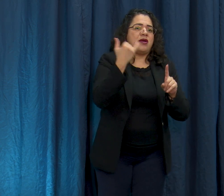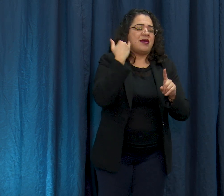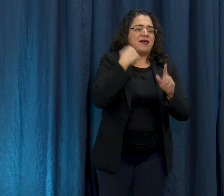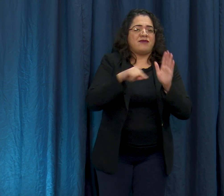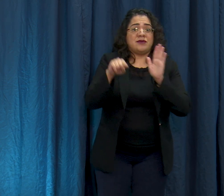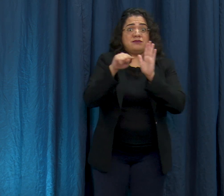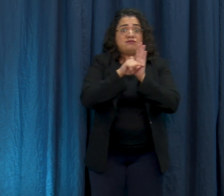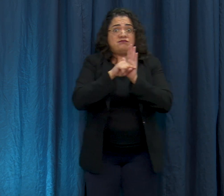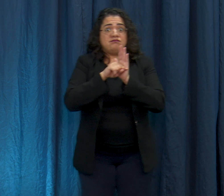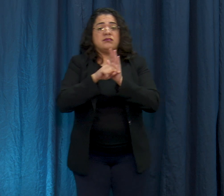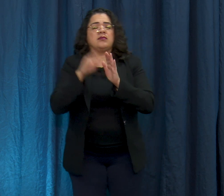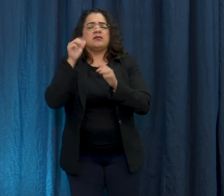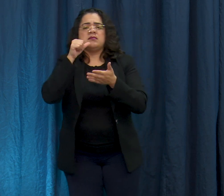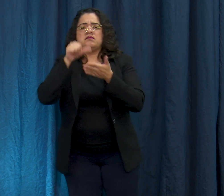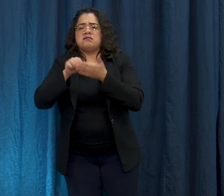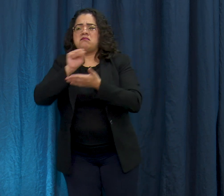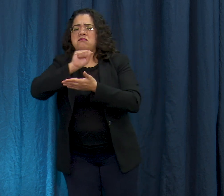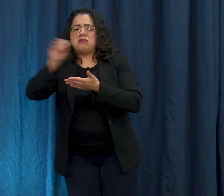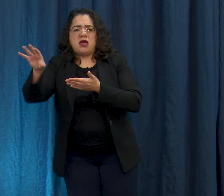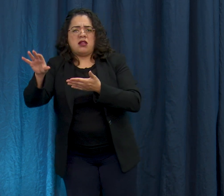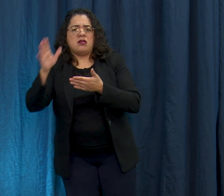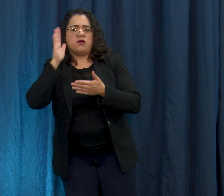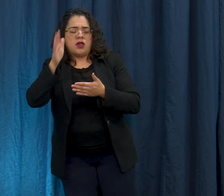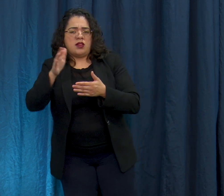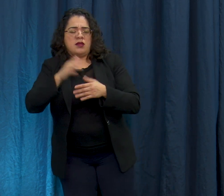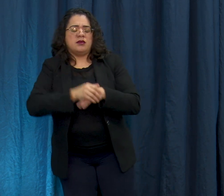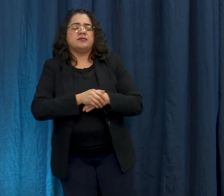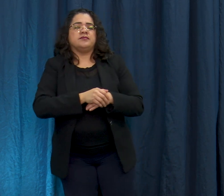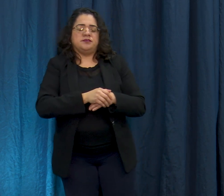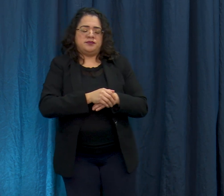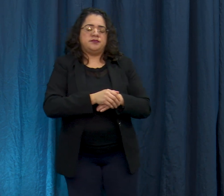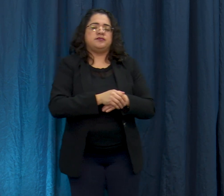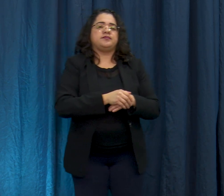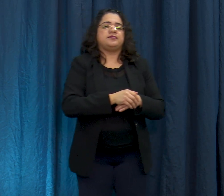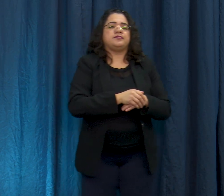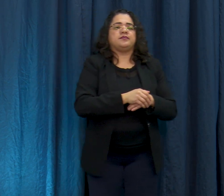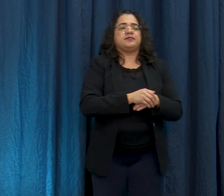su previck al regresses siendo positiva receiver and a llamada Telefonica de los